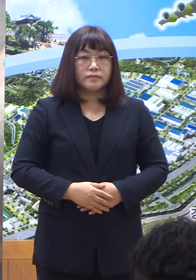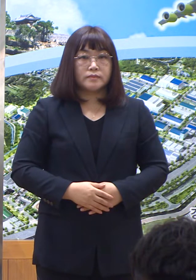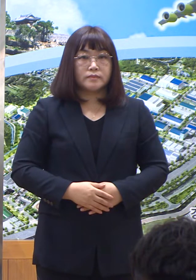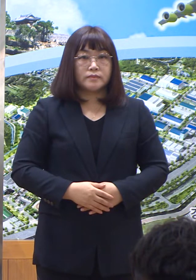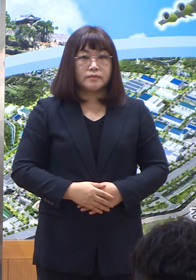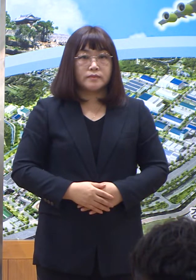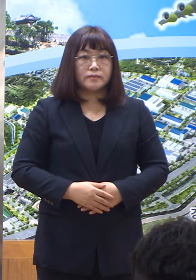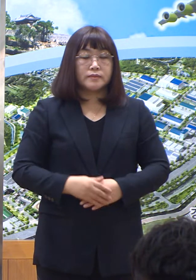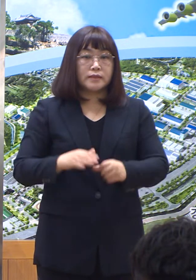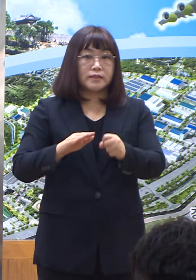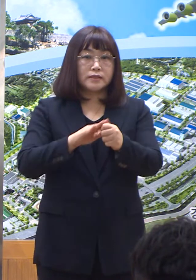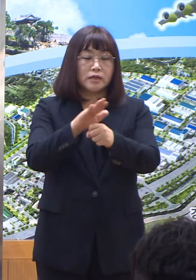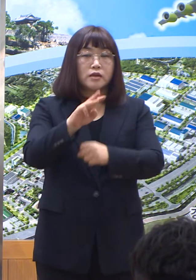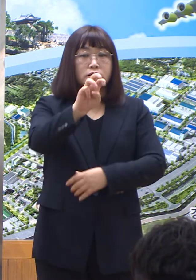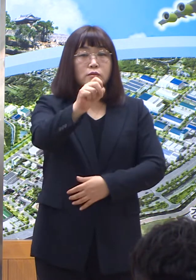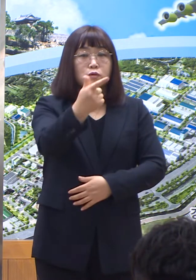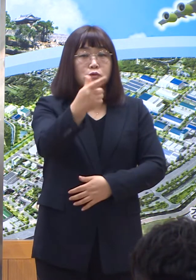사랑하는 36만 진주시민 여러분!